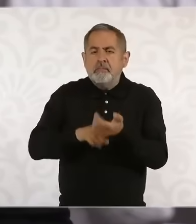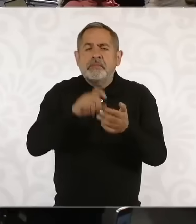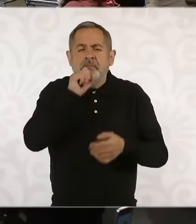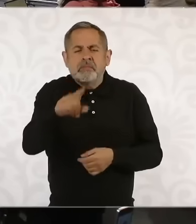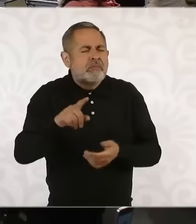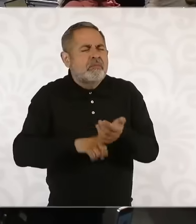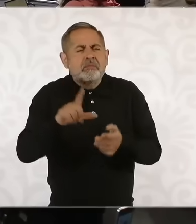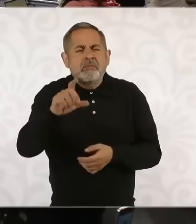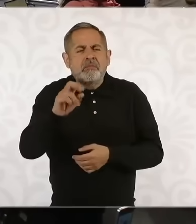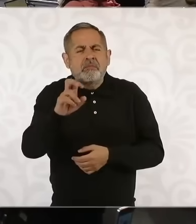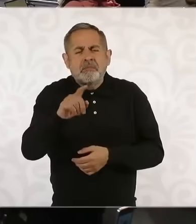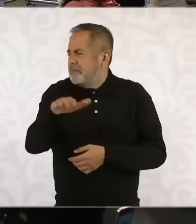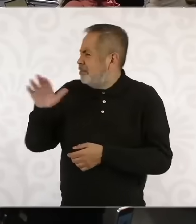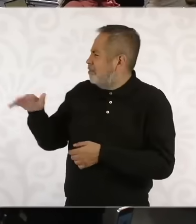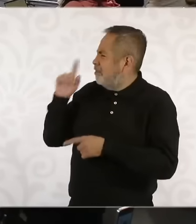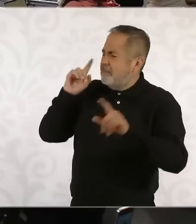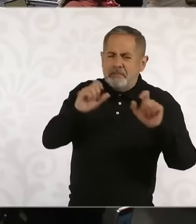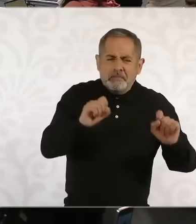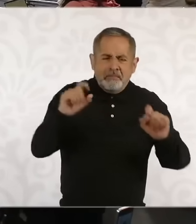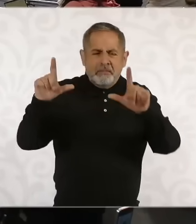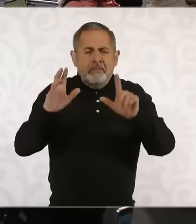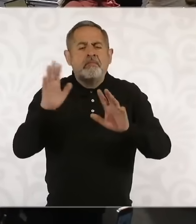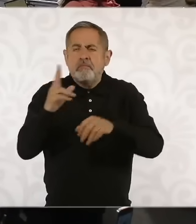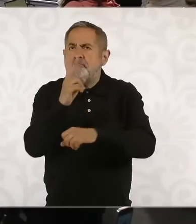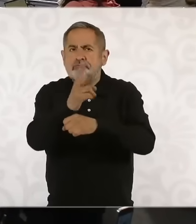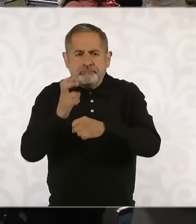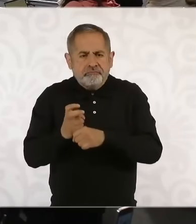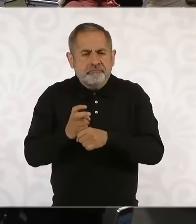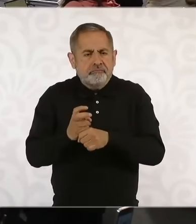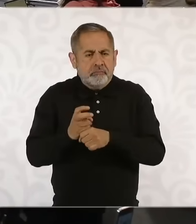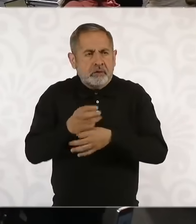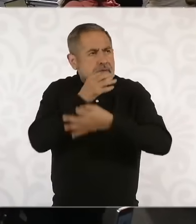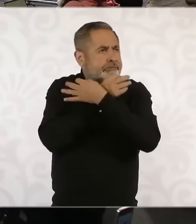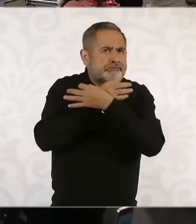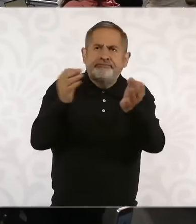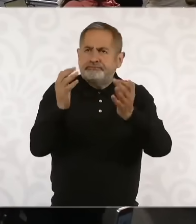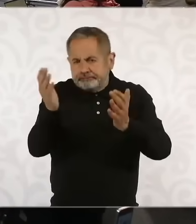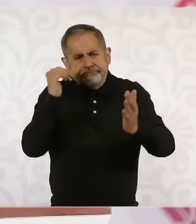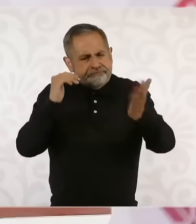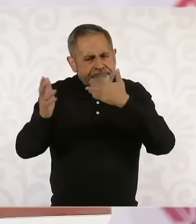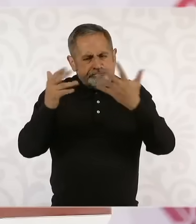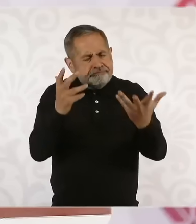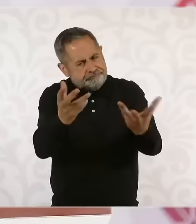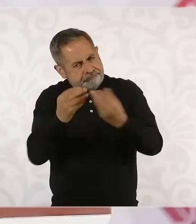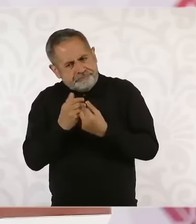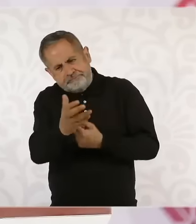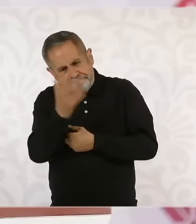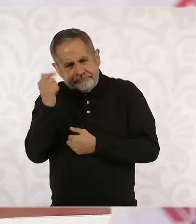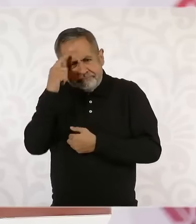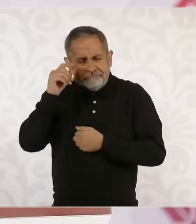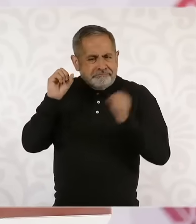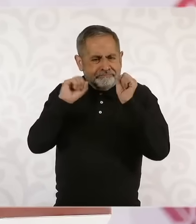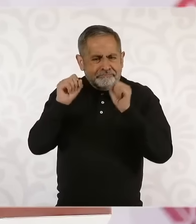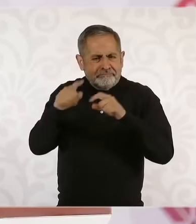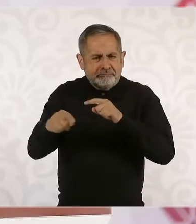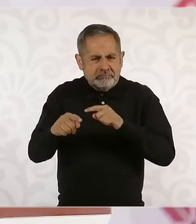No sé si podemos tener el la invitación que ellas han hecho. Eh, el el Ah, bueno,